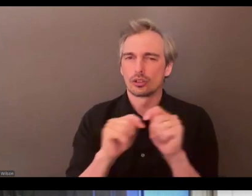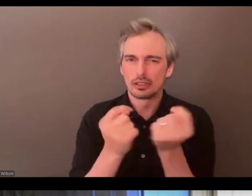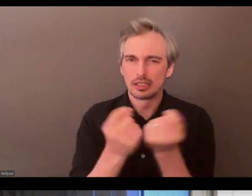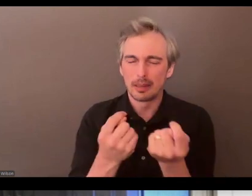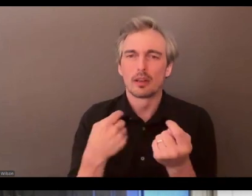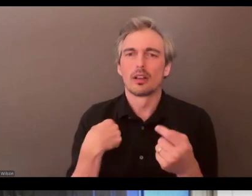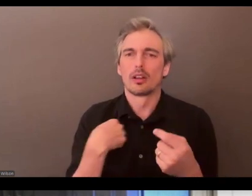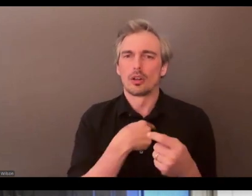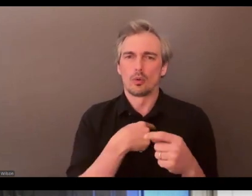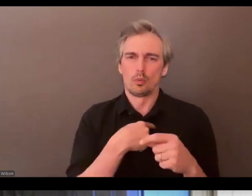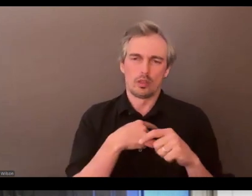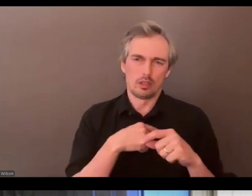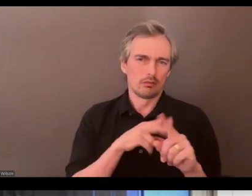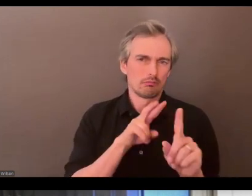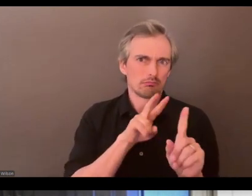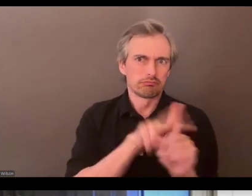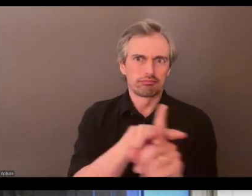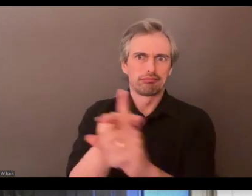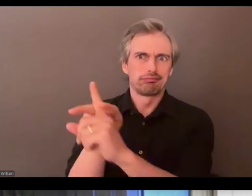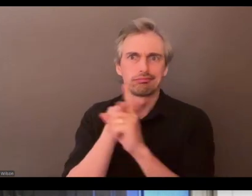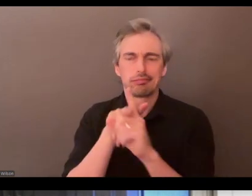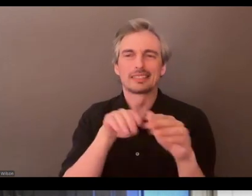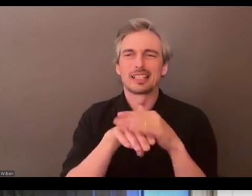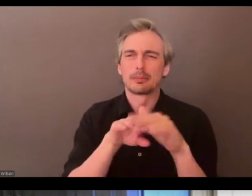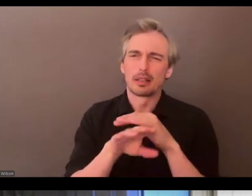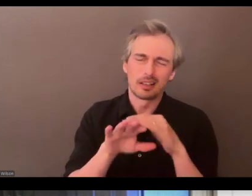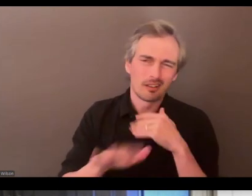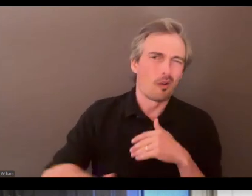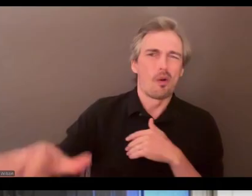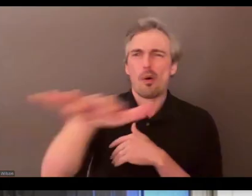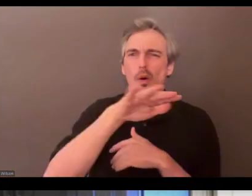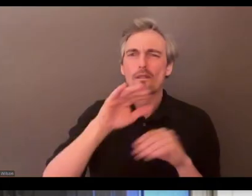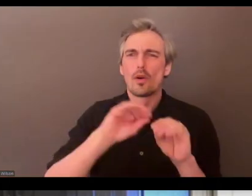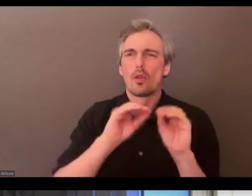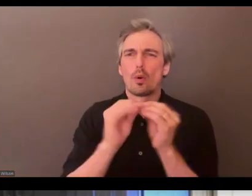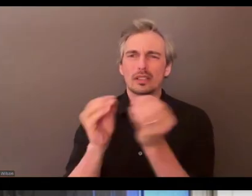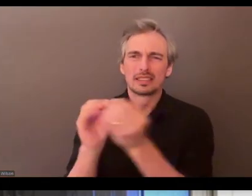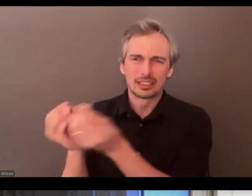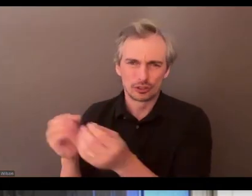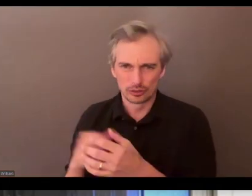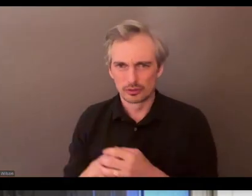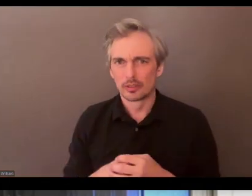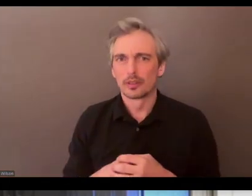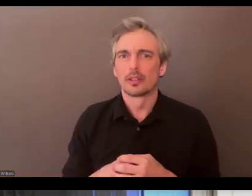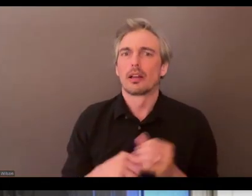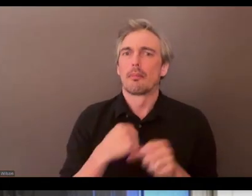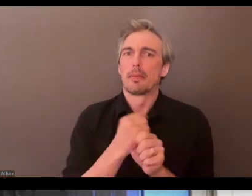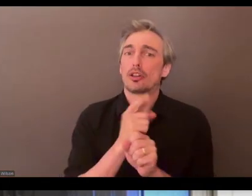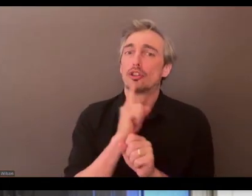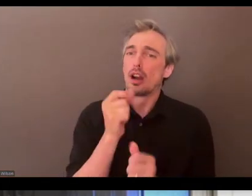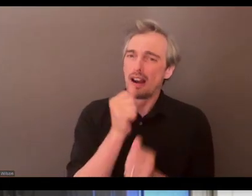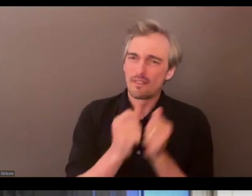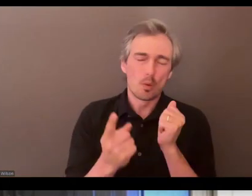これにより、すべてのメンバ ーが、どんなニ ーズがあっても、どのように 技術にアクセスするかに関わらず、 Navy Federal Credit